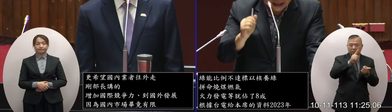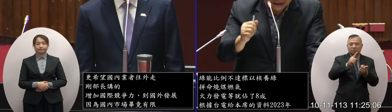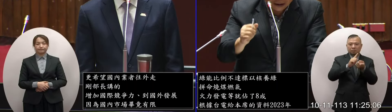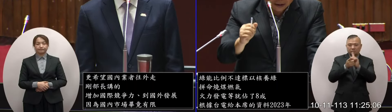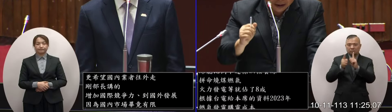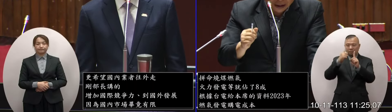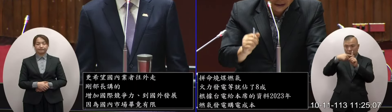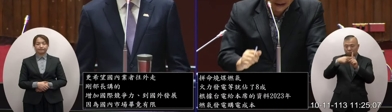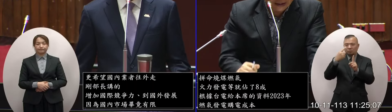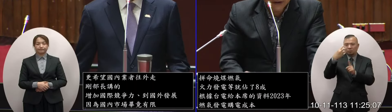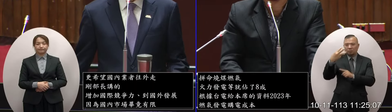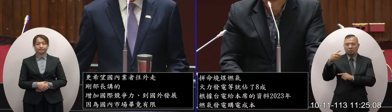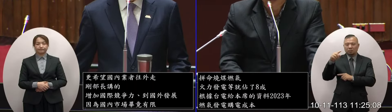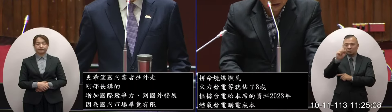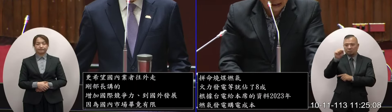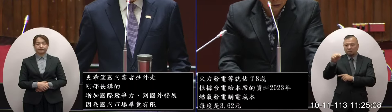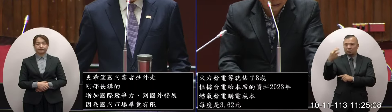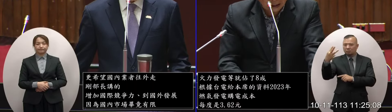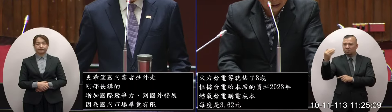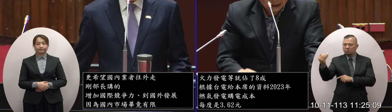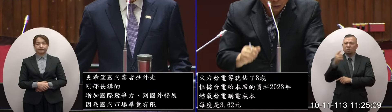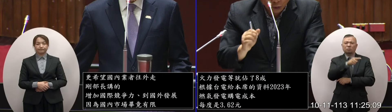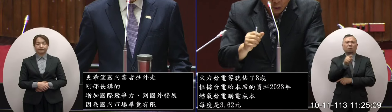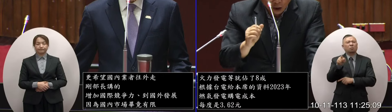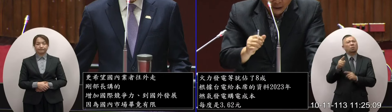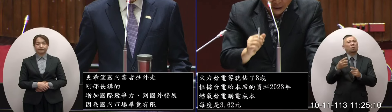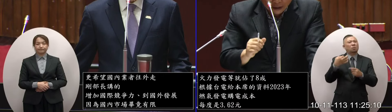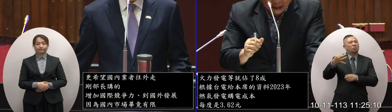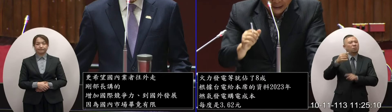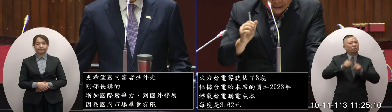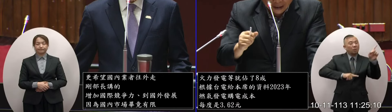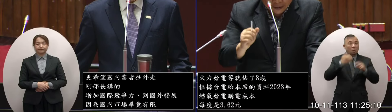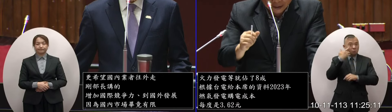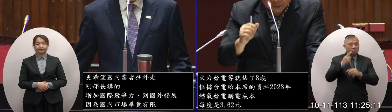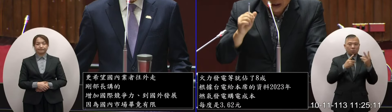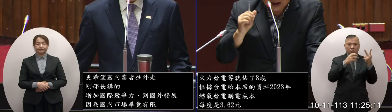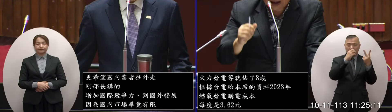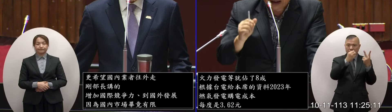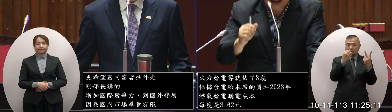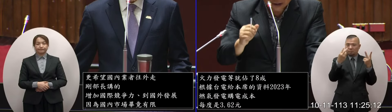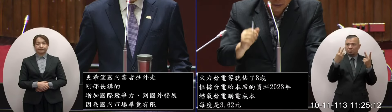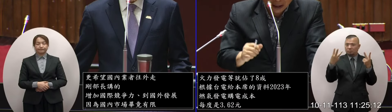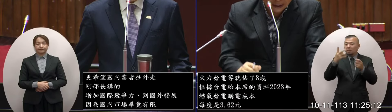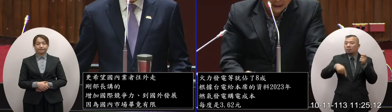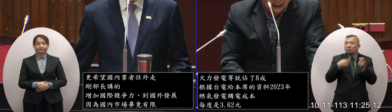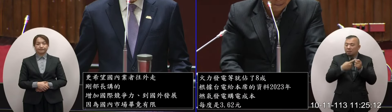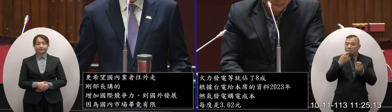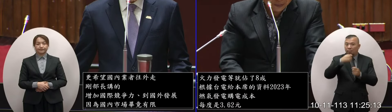3.62跟1.39 你看落差多大 如果2023年台電 核能發電量